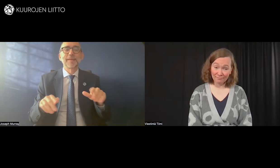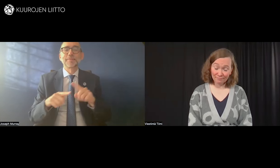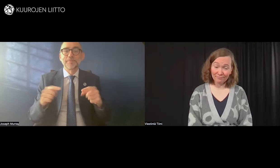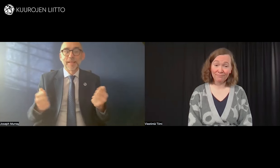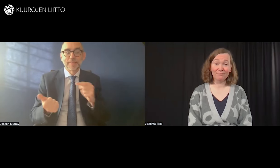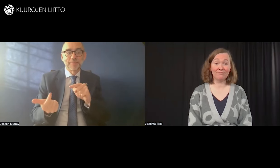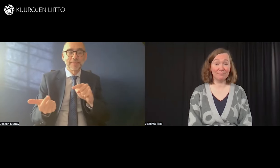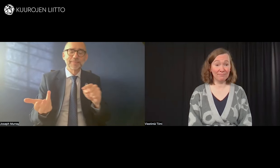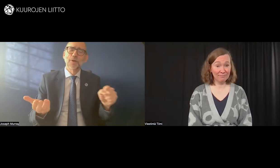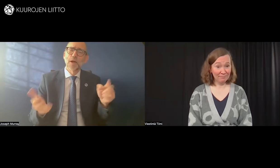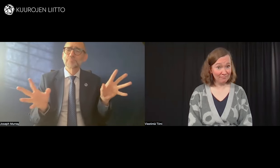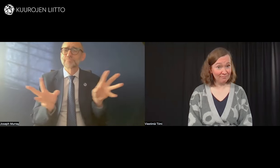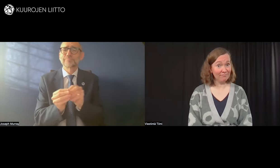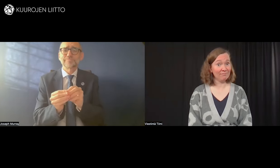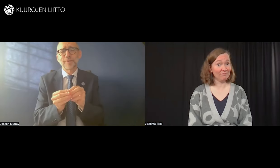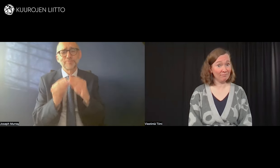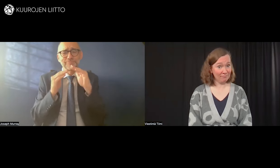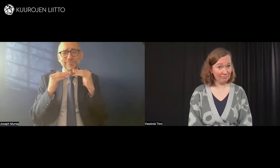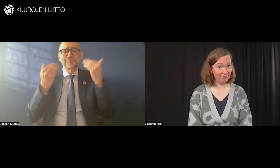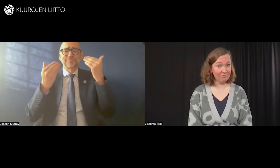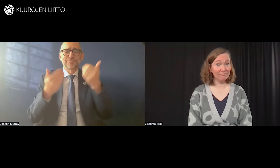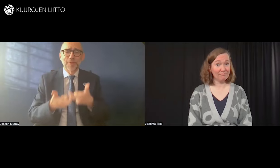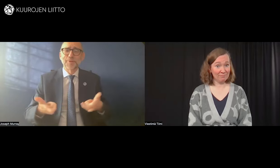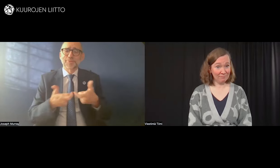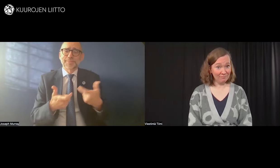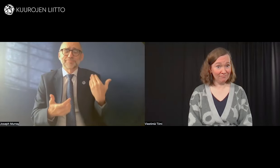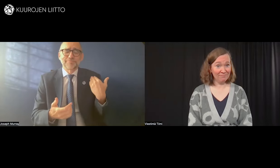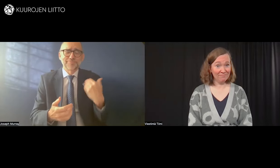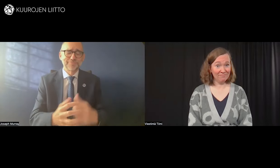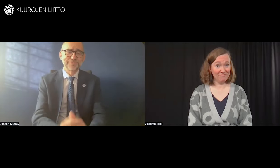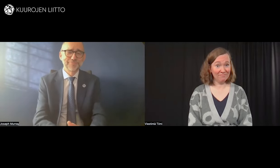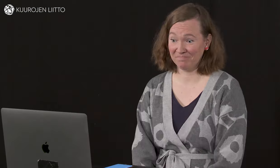Ja niin paljon muuta.. Kaiken kaikkiaan jäi hyvä mieli.